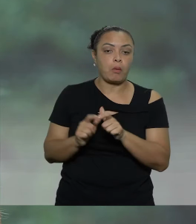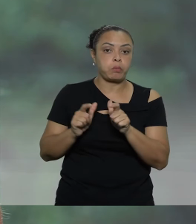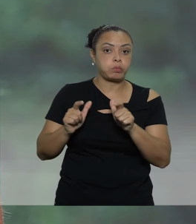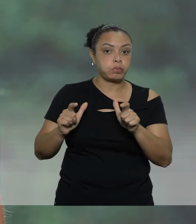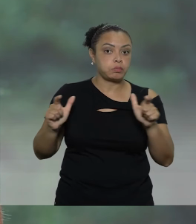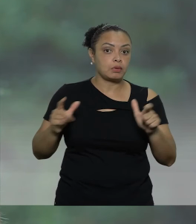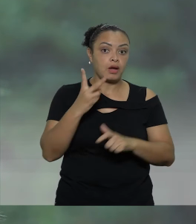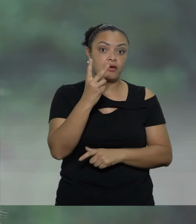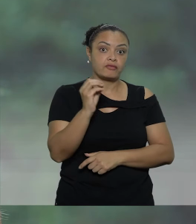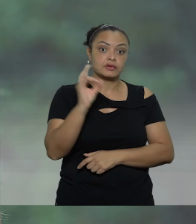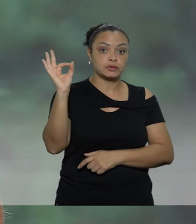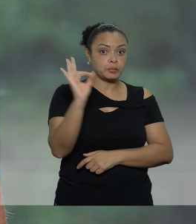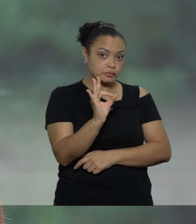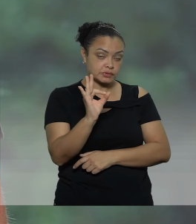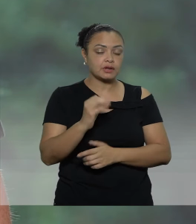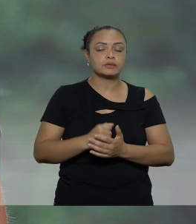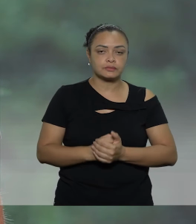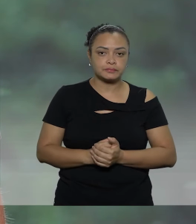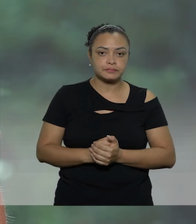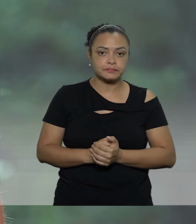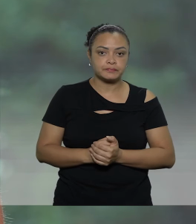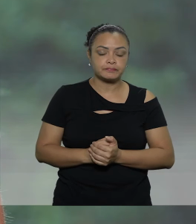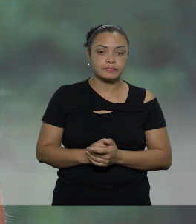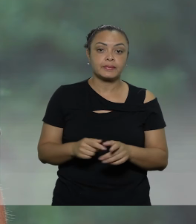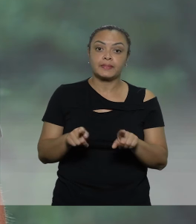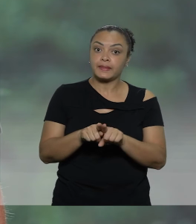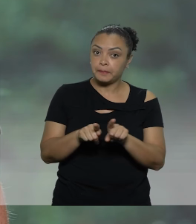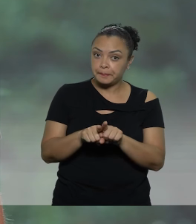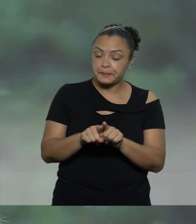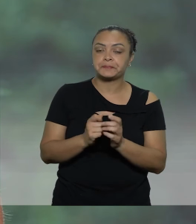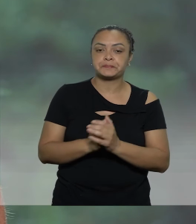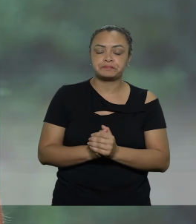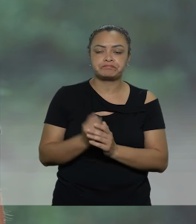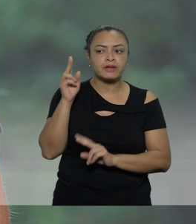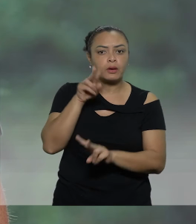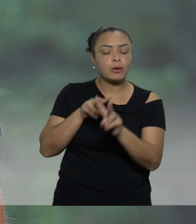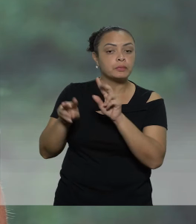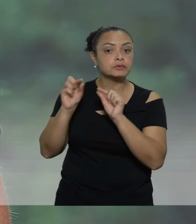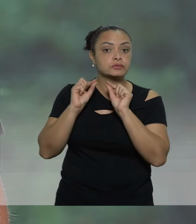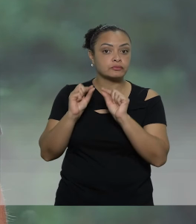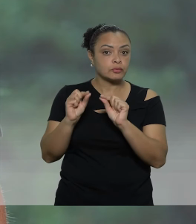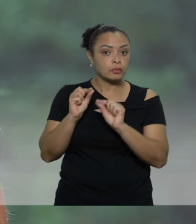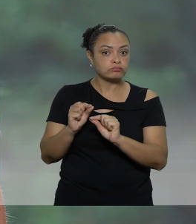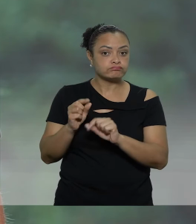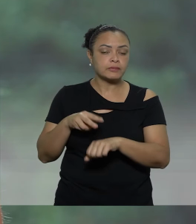expansão de mais de 20% em relação ao final de 2022. Além disso, estamos observando uma forte